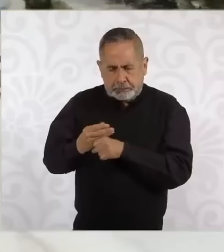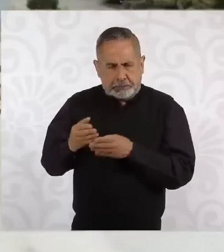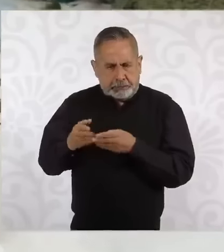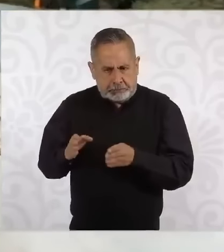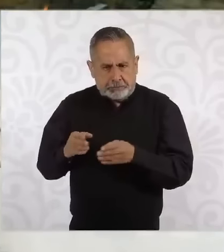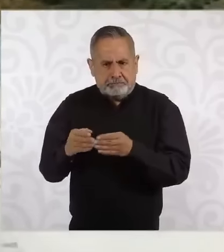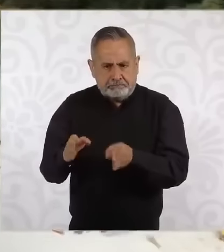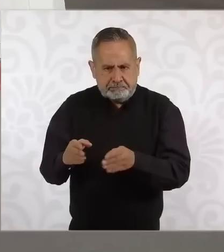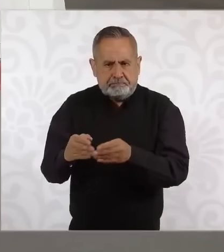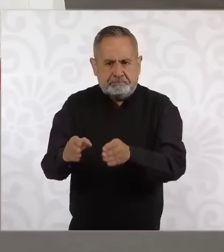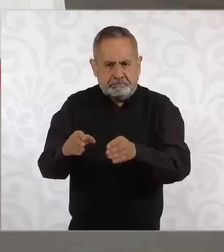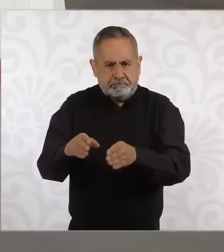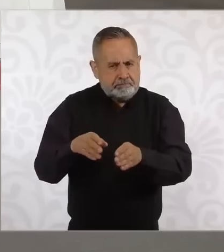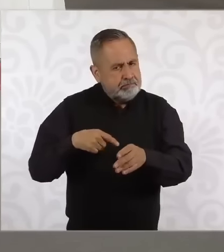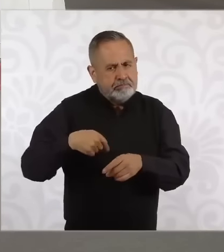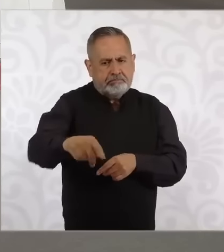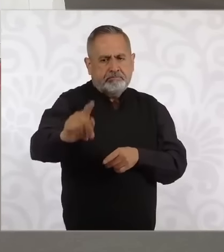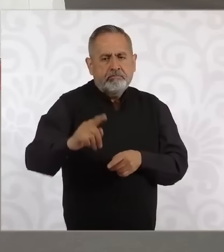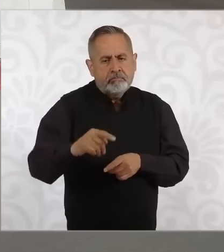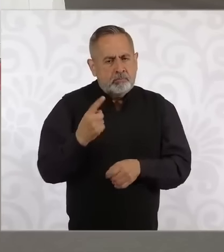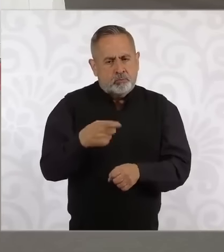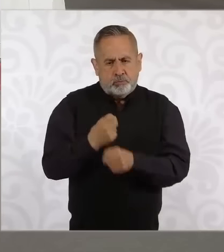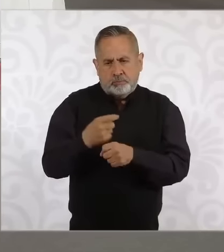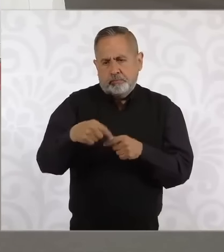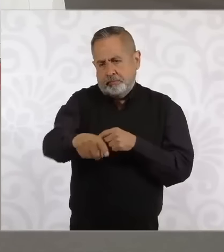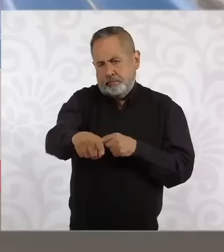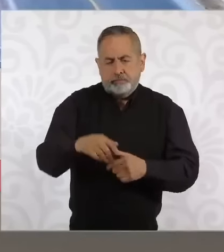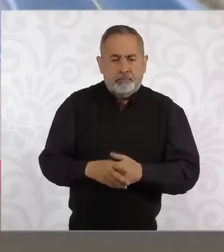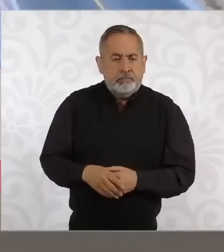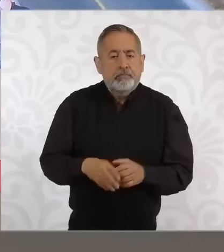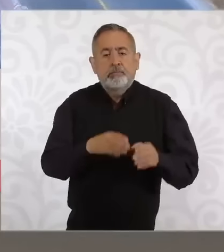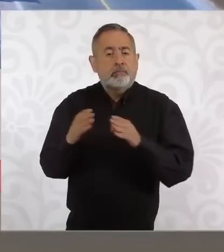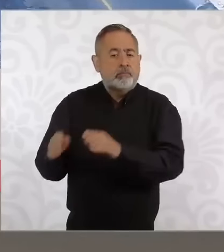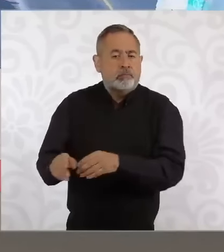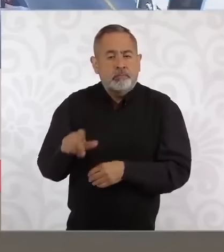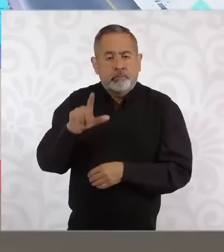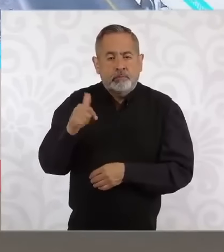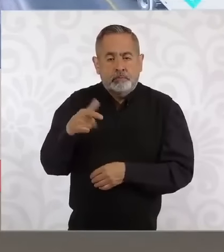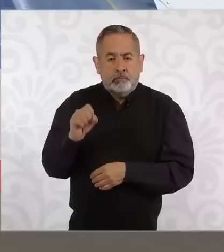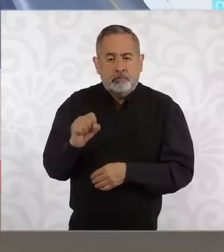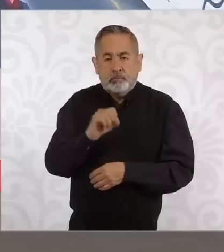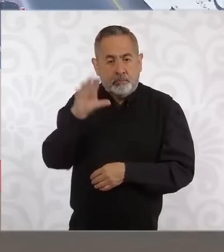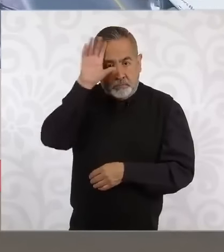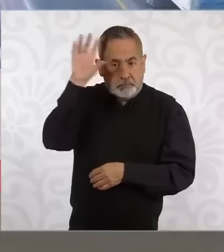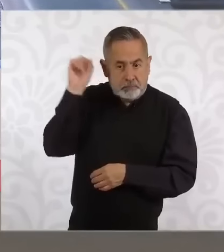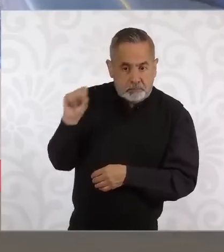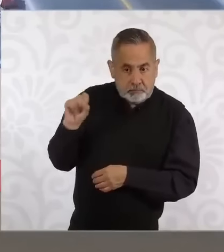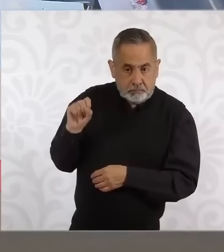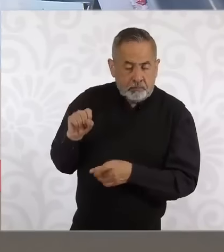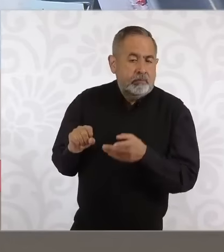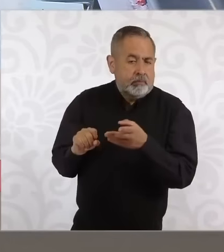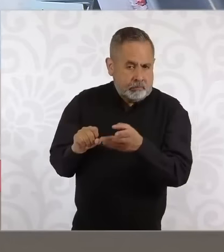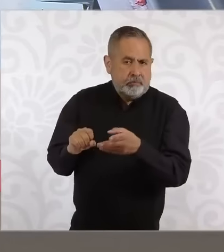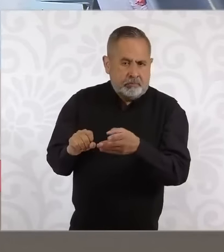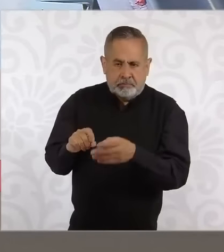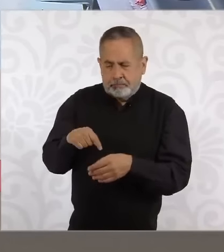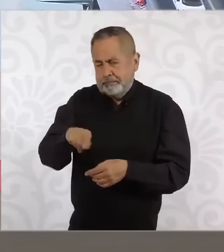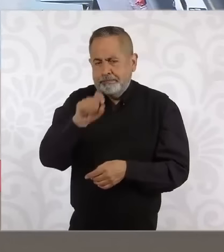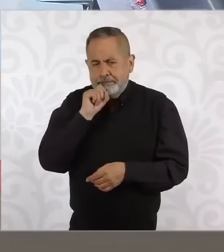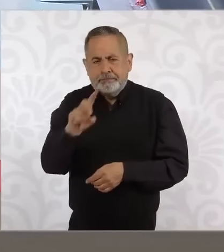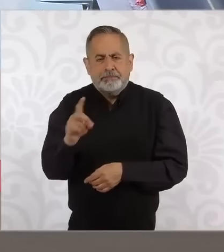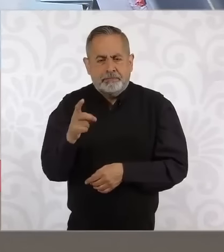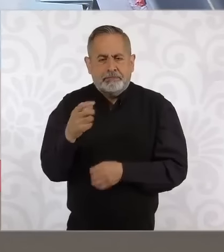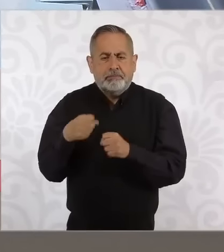el año. La siguiente, Libramiento Lagos de Morelo, eh, estará terminándose en diciembre de 2027, son